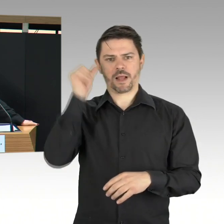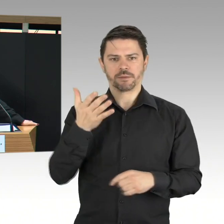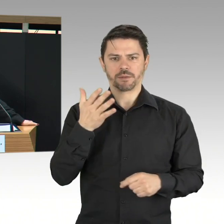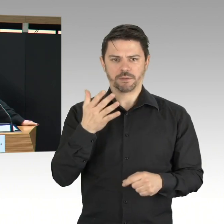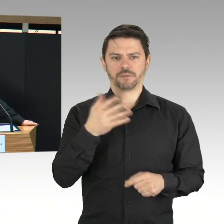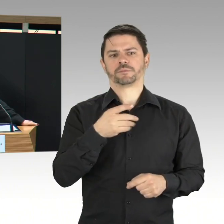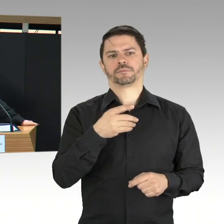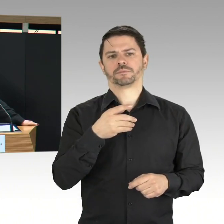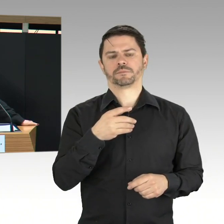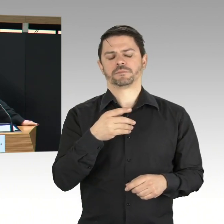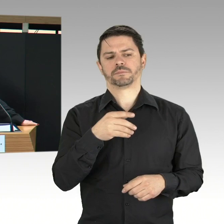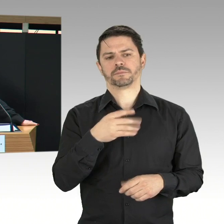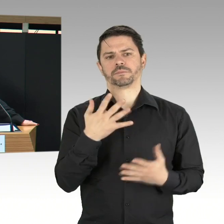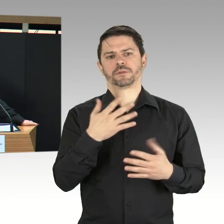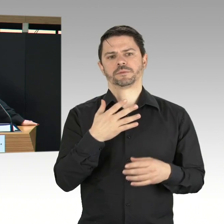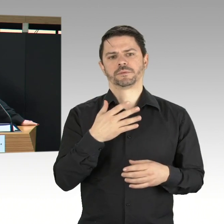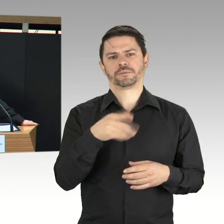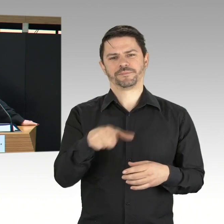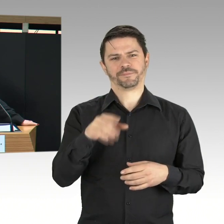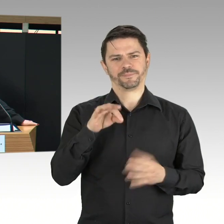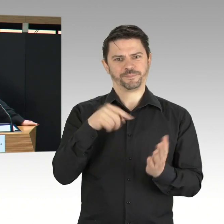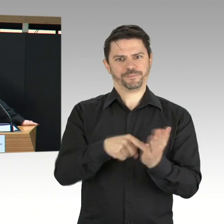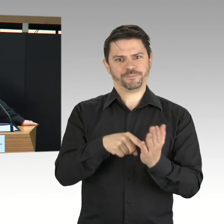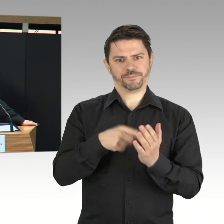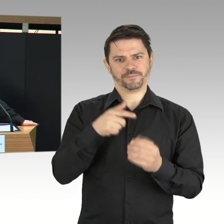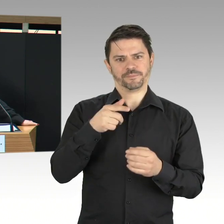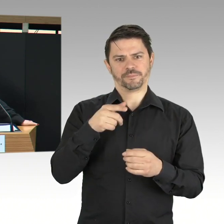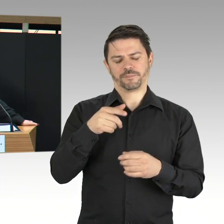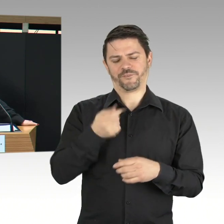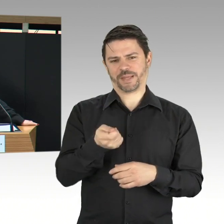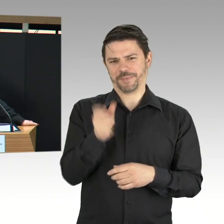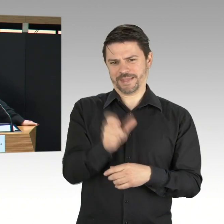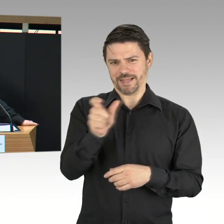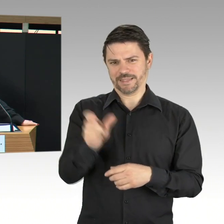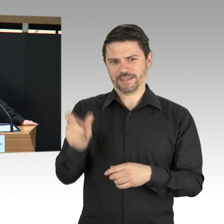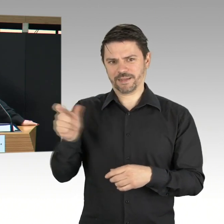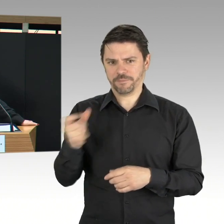schriftlich oder elektronisch informieren müssen. Das genau steht drin.